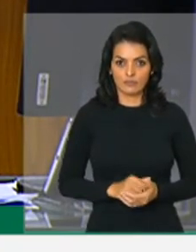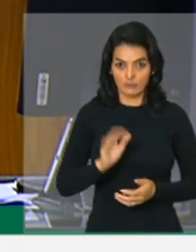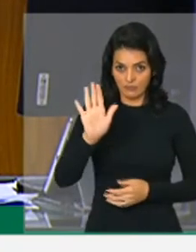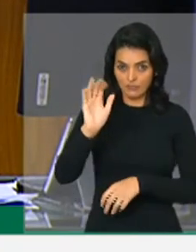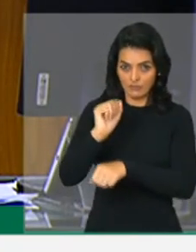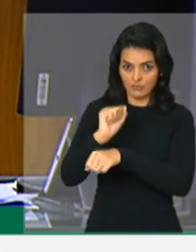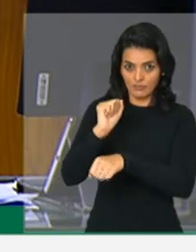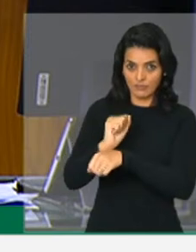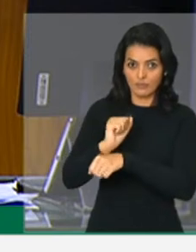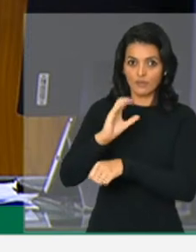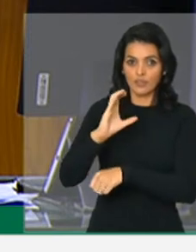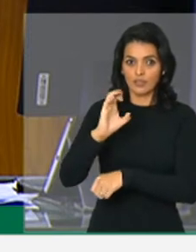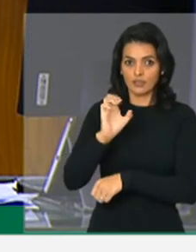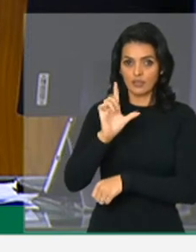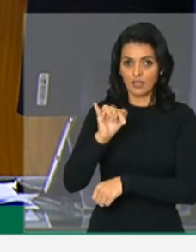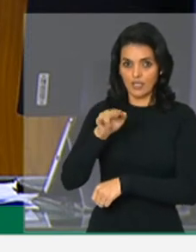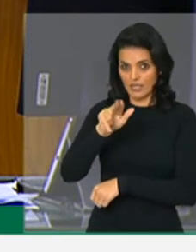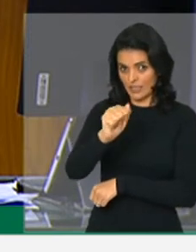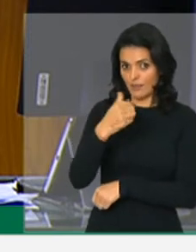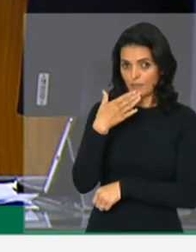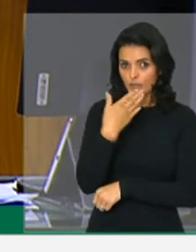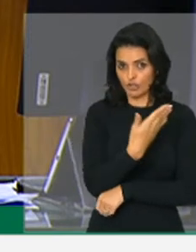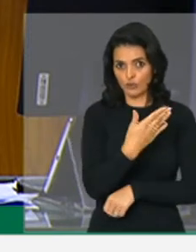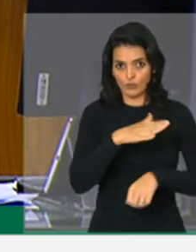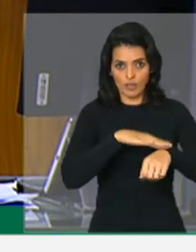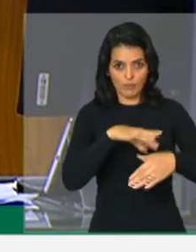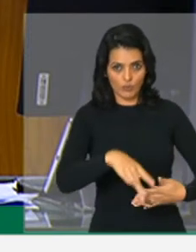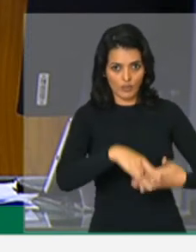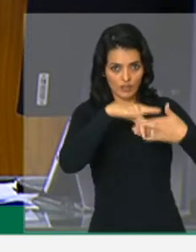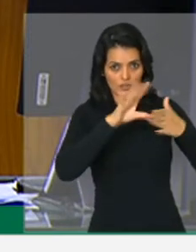AQUI. -- [PRESIDENTE]: VAI USAR AGORA, DEPUTADO? -- [DEPUTADO]: VOU USAR,